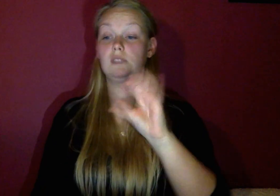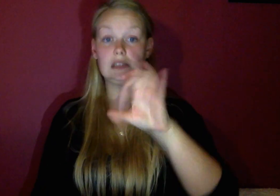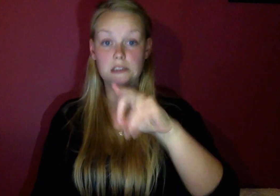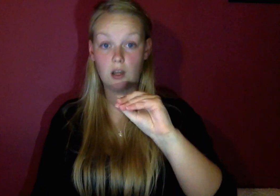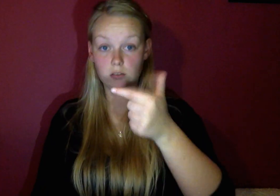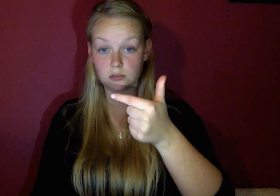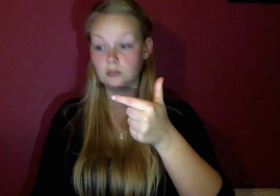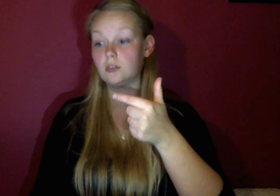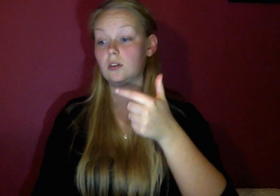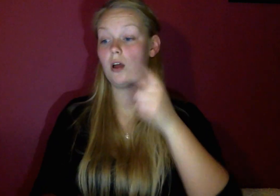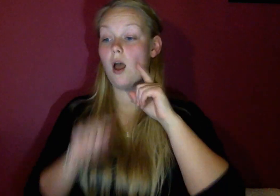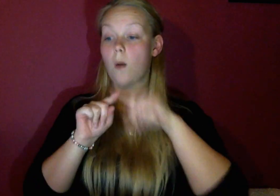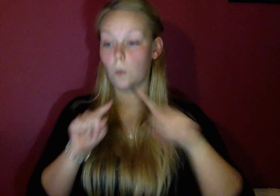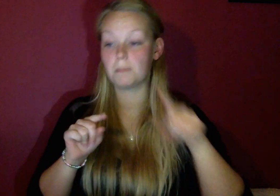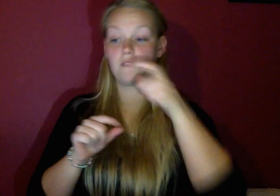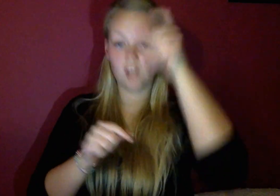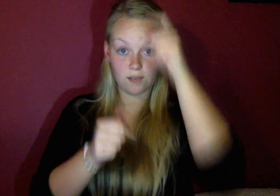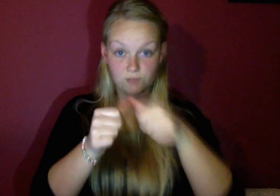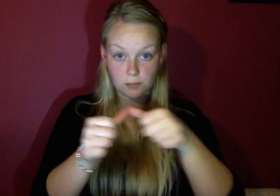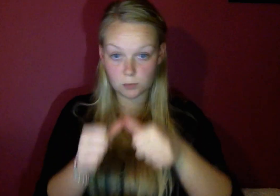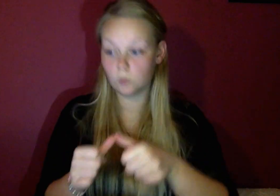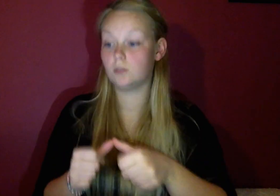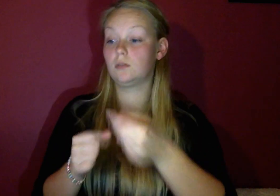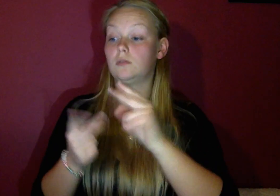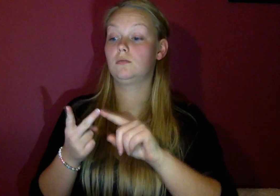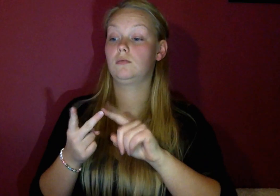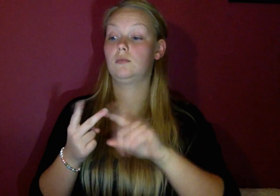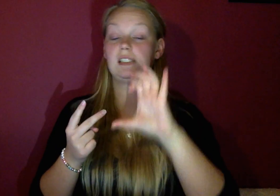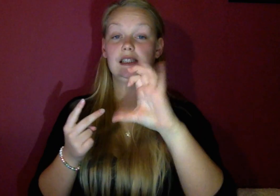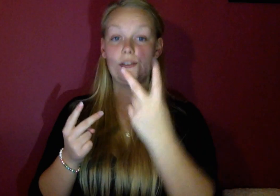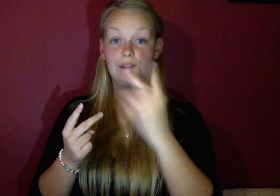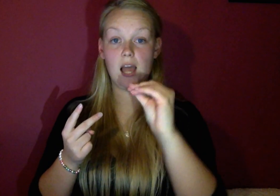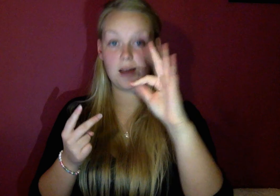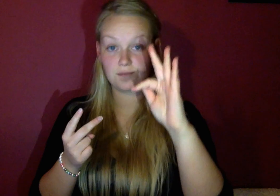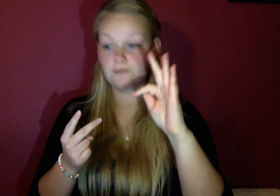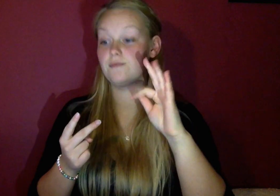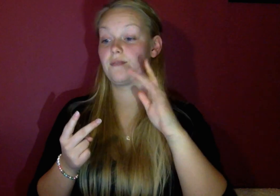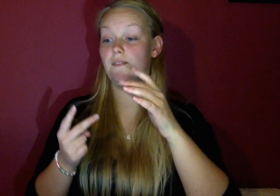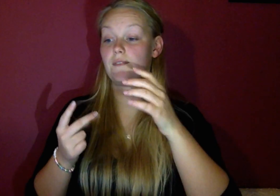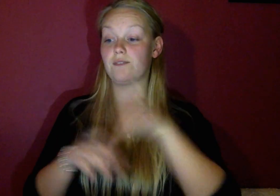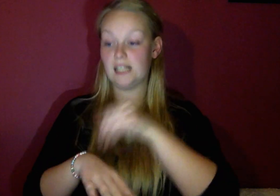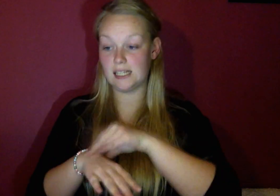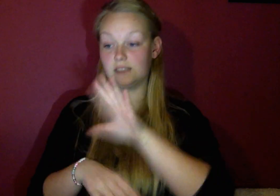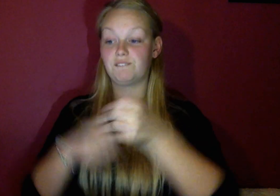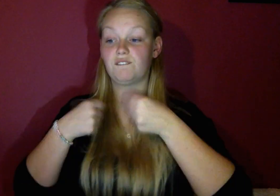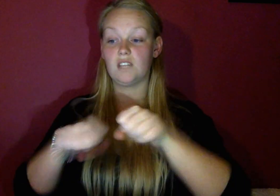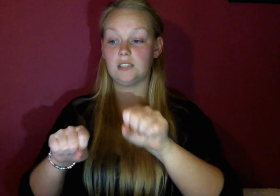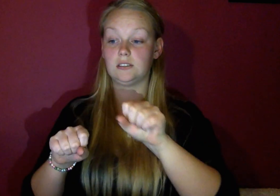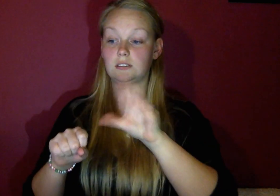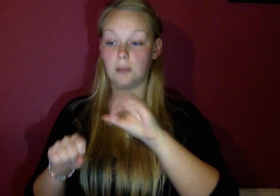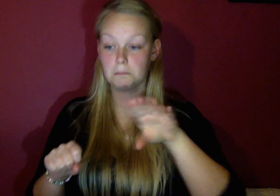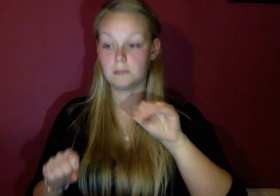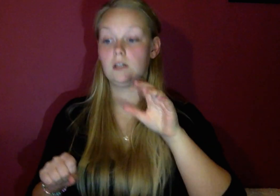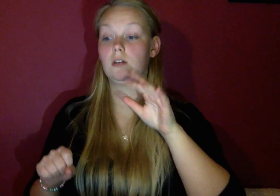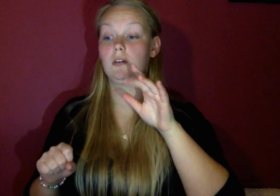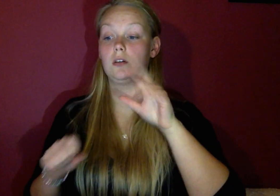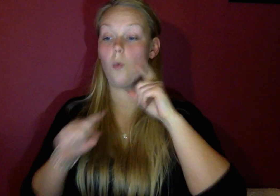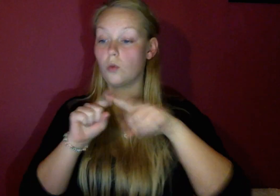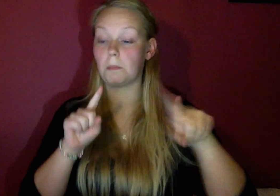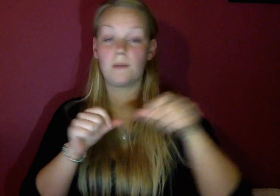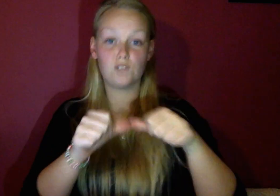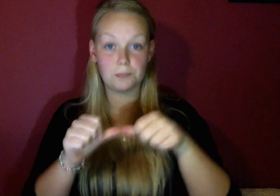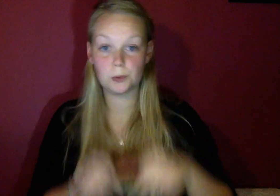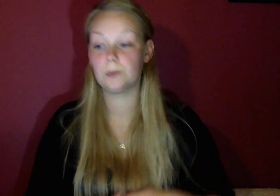Audionomen: "Ja, SRAT Audionomerna fackförbundet, SvAF Sveriges verksamma audionomförbund.